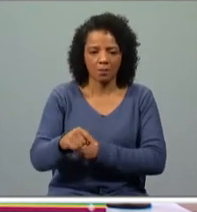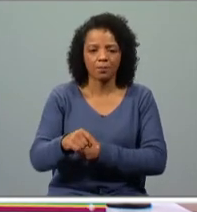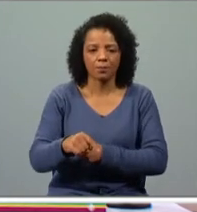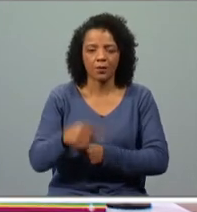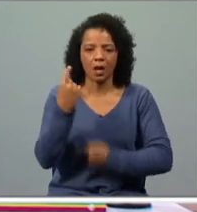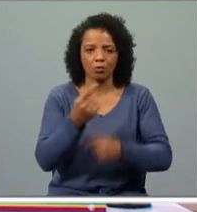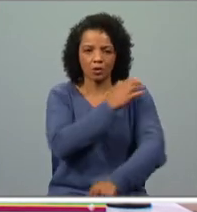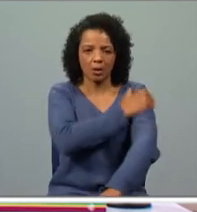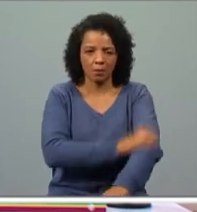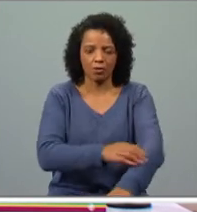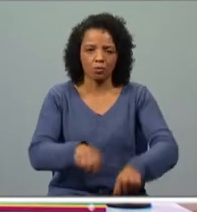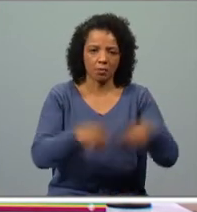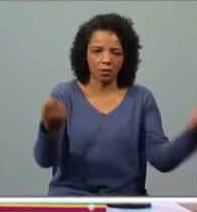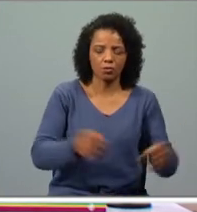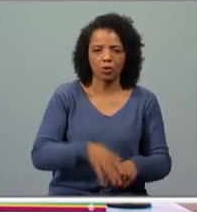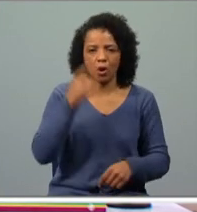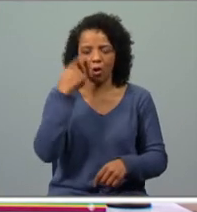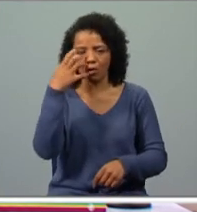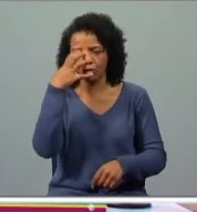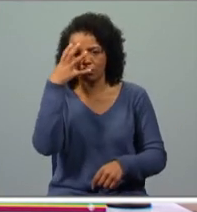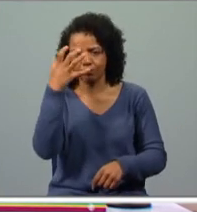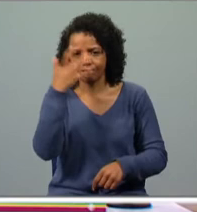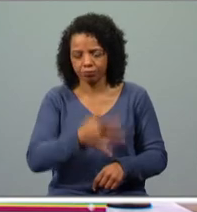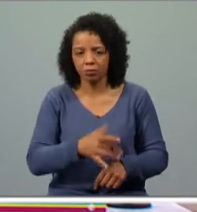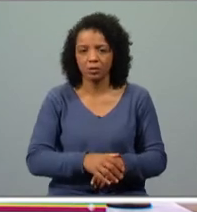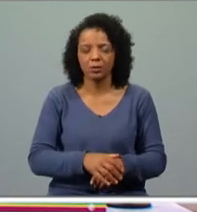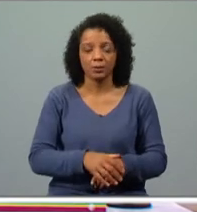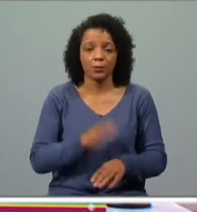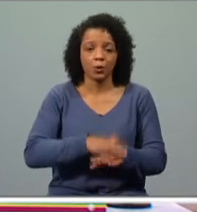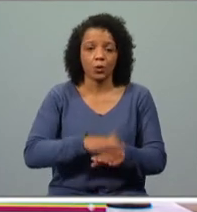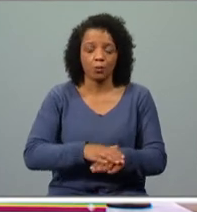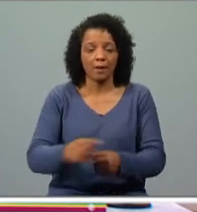braços partidos olhos negros cheias de mazelas por causa de um mau gênio de 斷臂黑眼滿因脾氣不好而生病